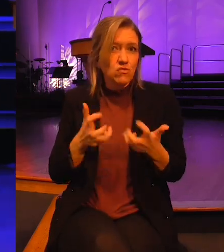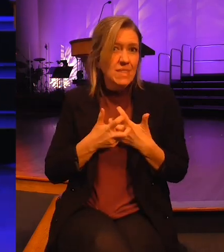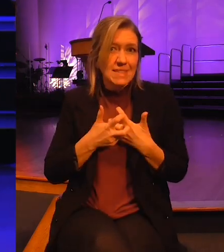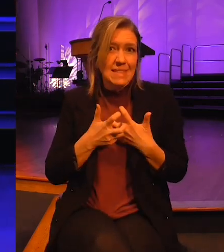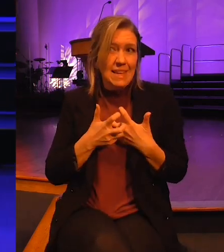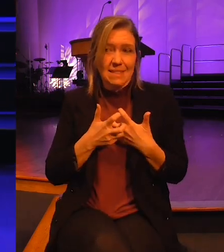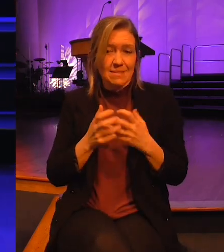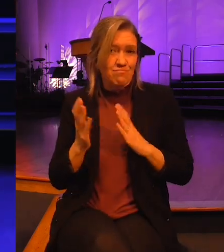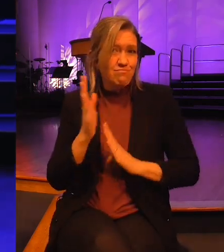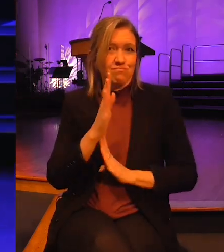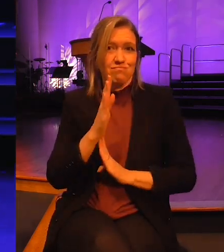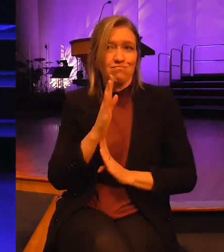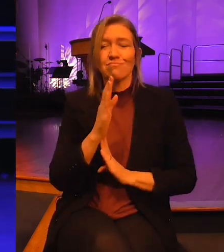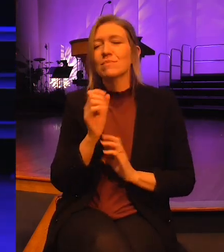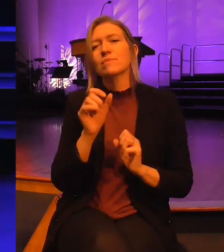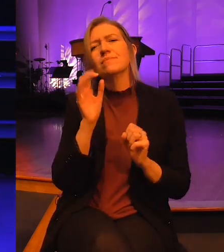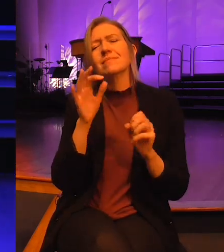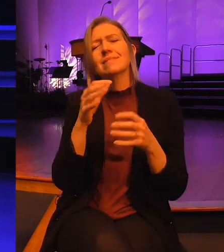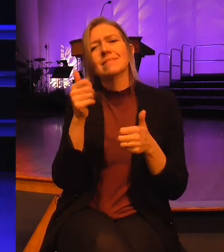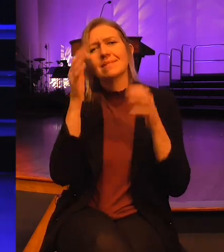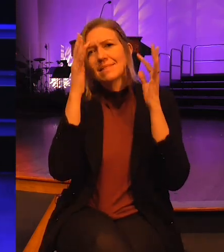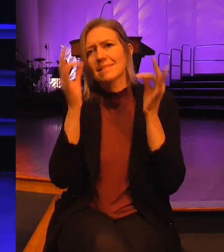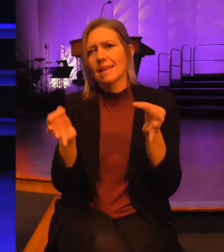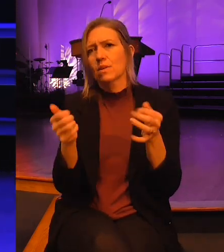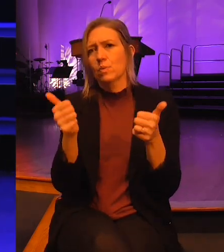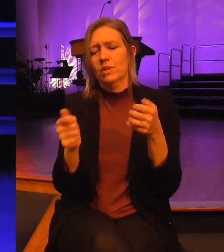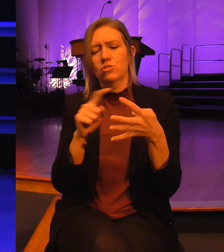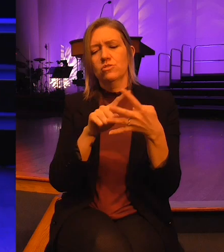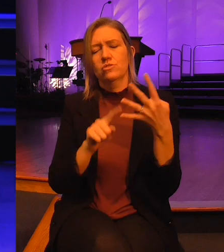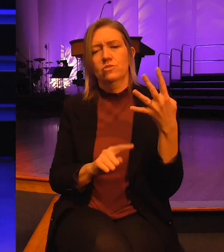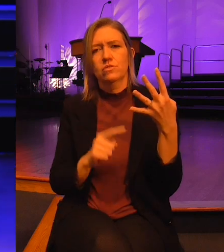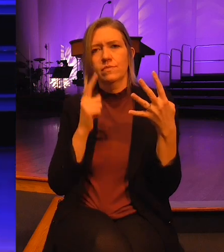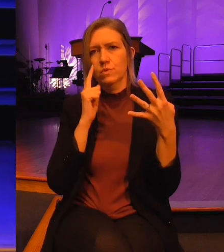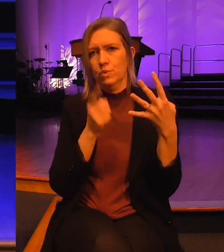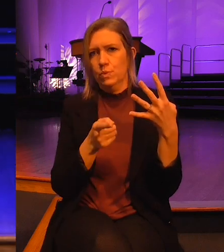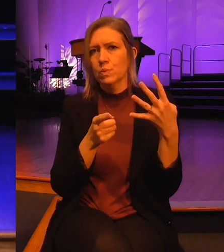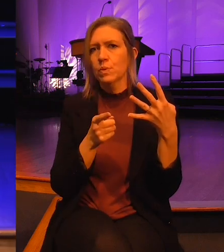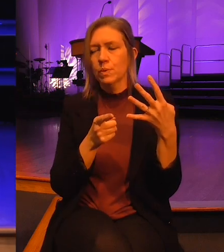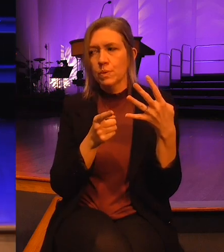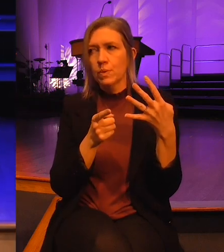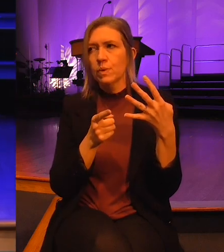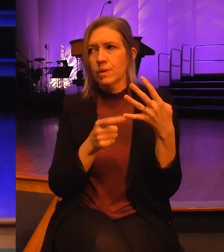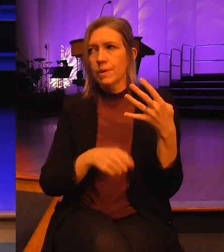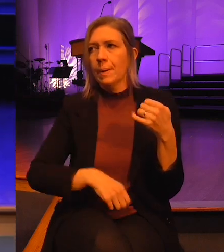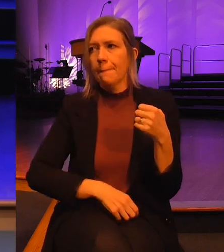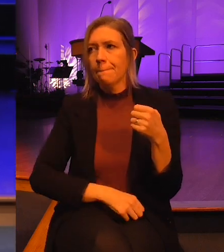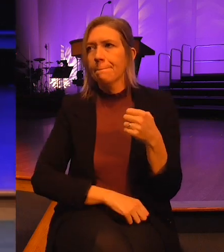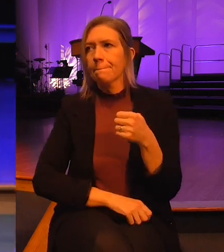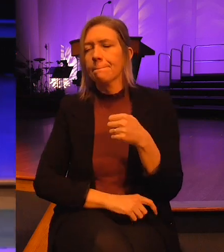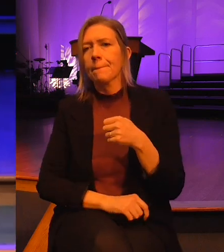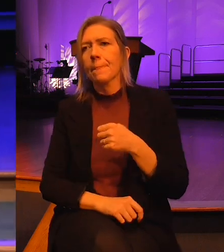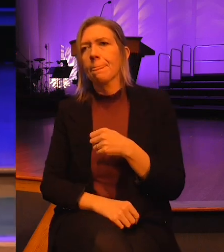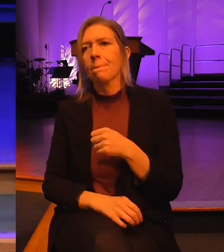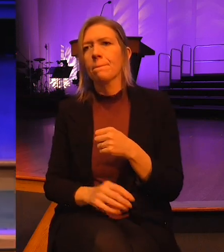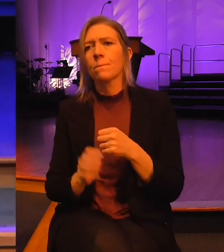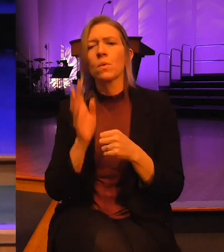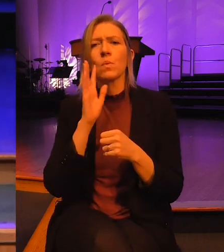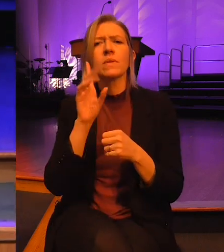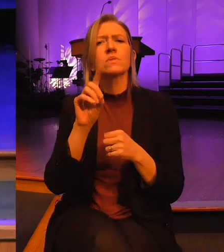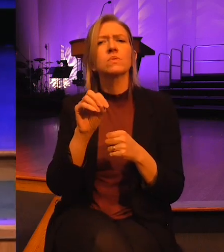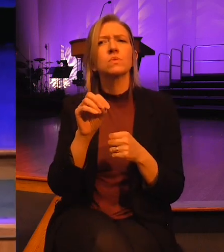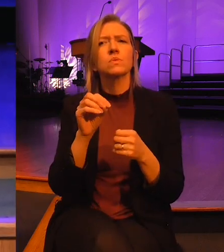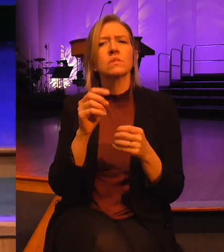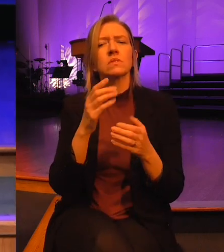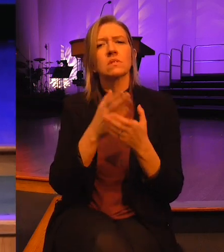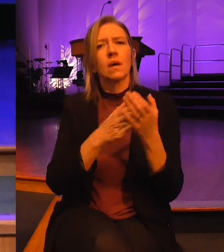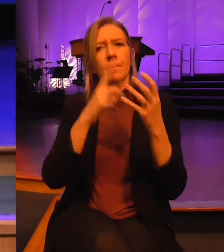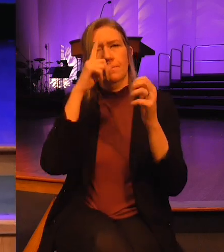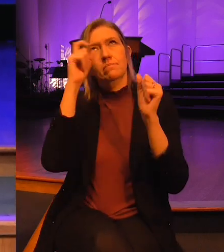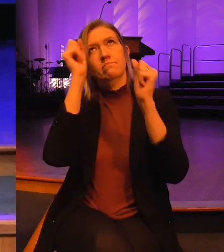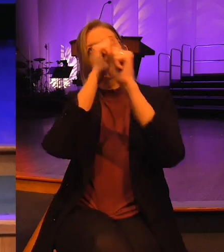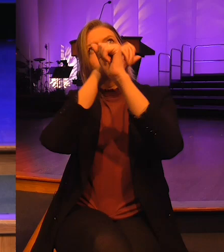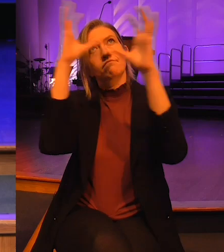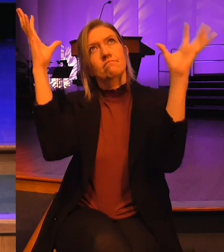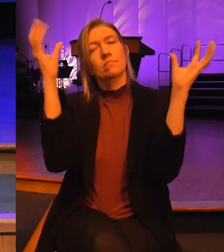son esas áreas y, uh, lo harás, haremos una pequeña visualización para cada una, um, pero el comienzo